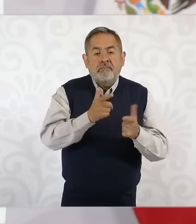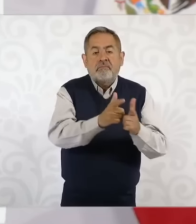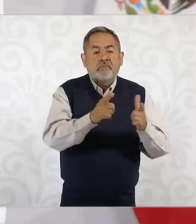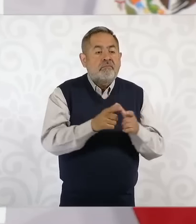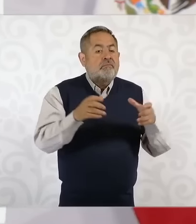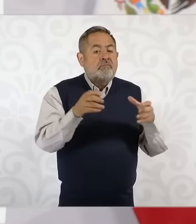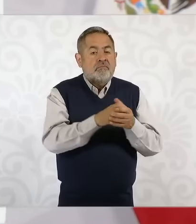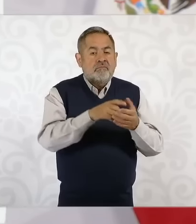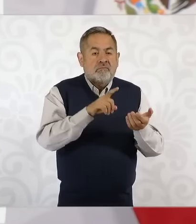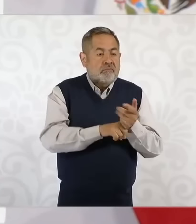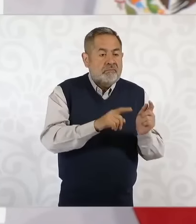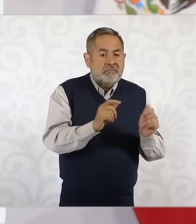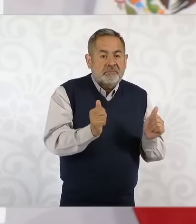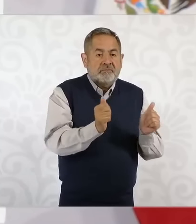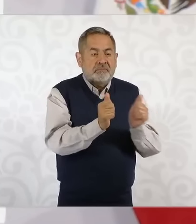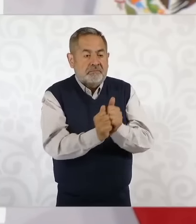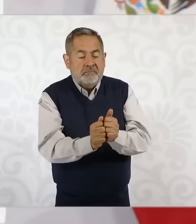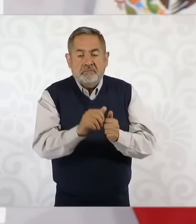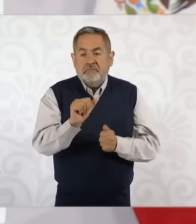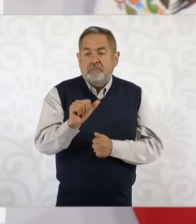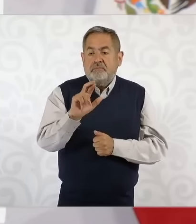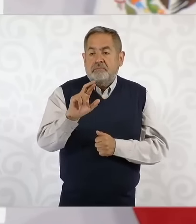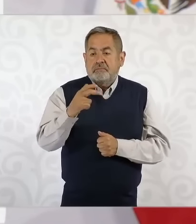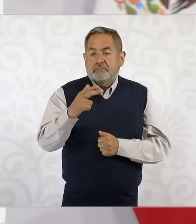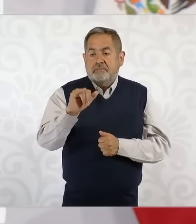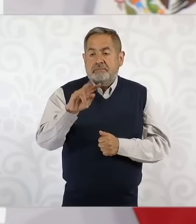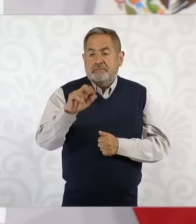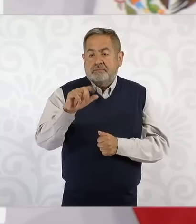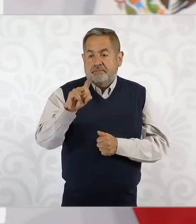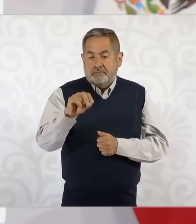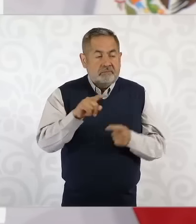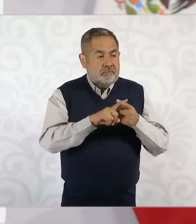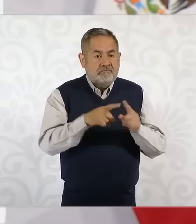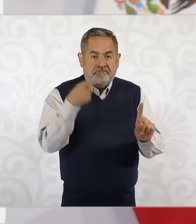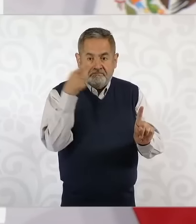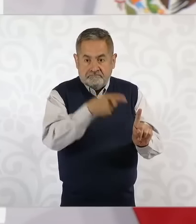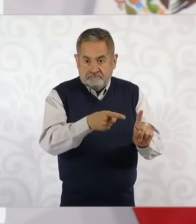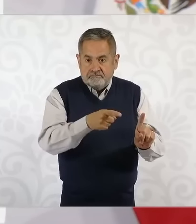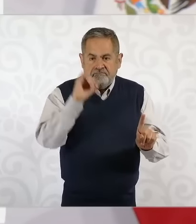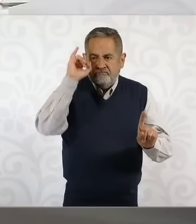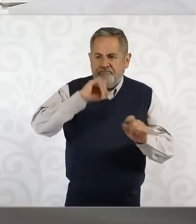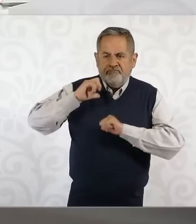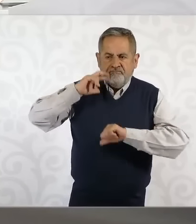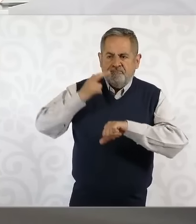persona de confianza de Archivaldo Iván, además de ser señalado como jefe operativo y responsable del